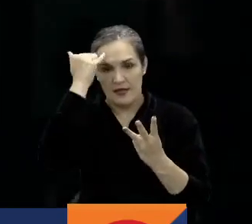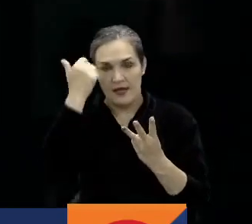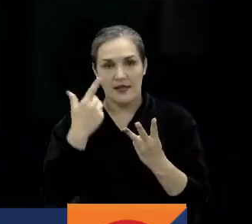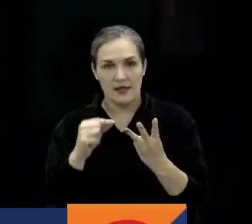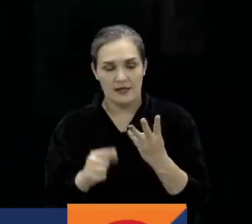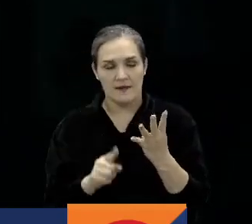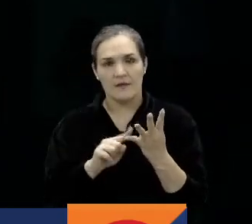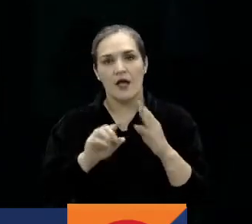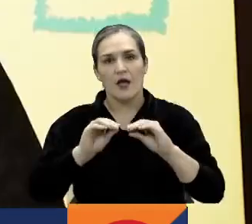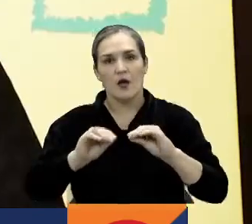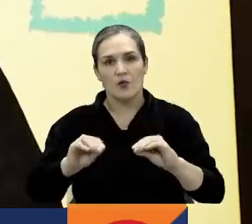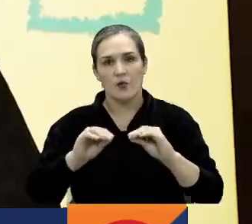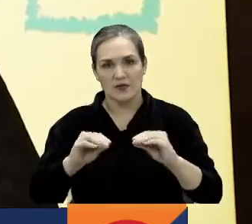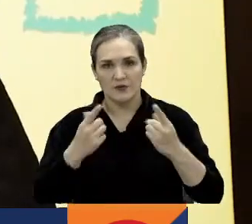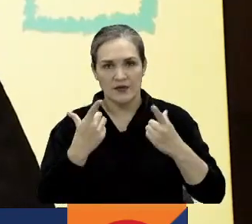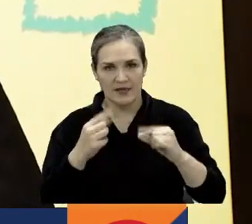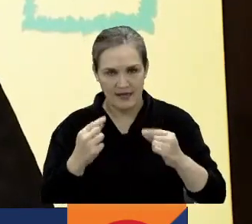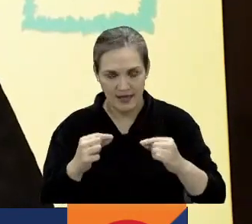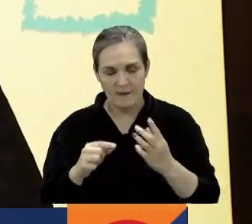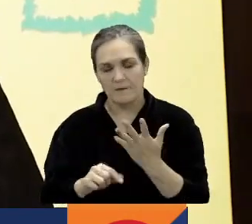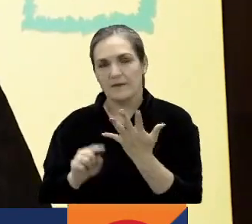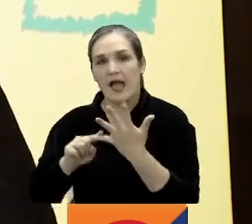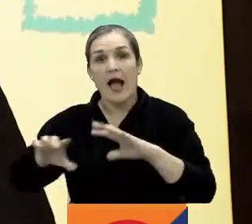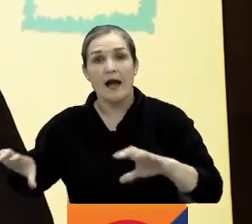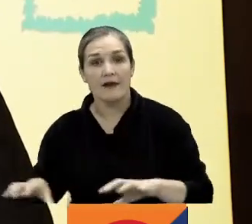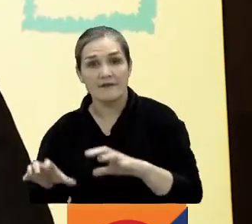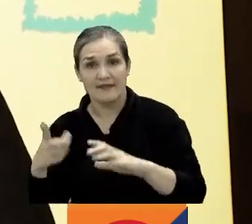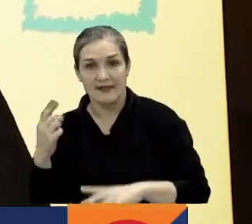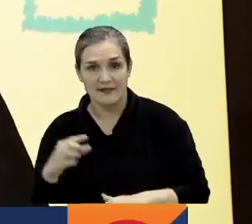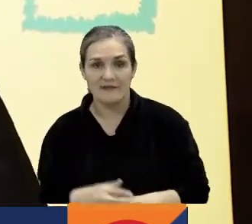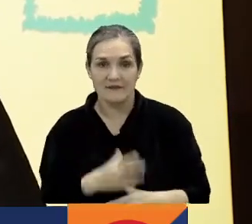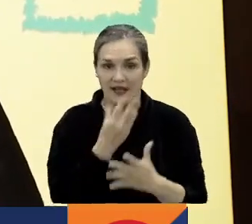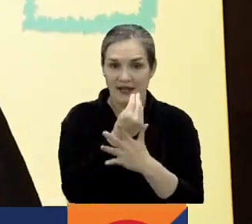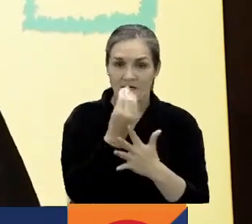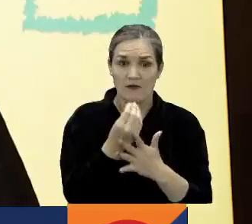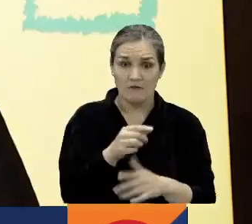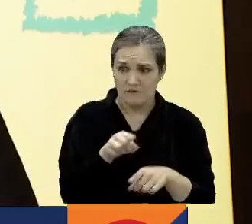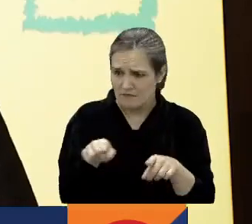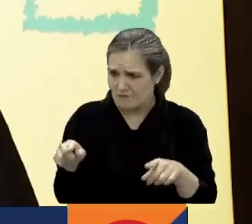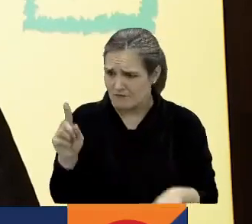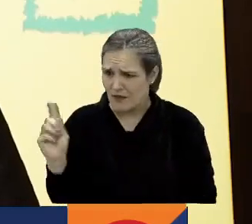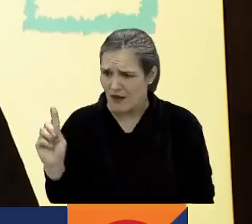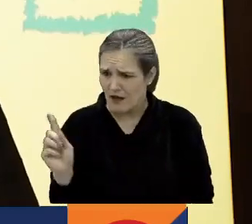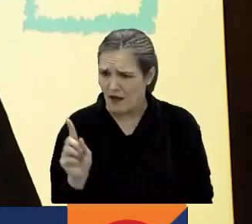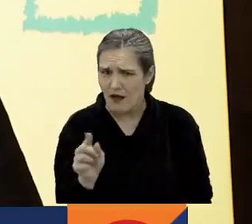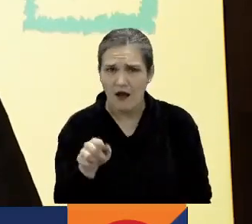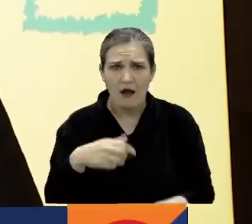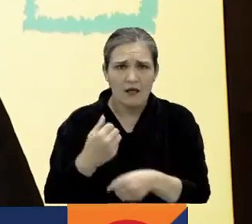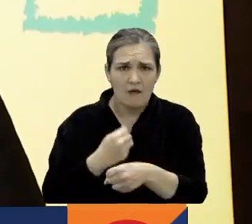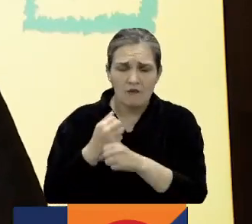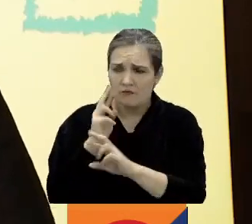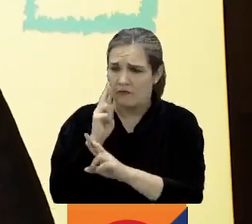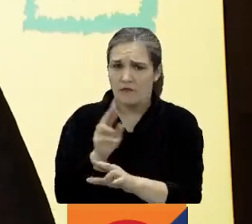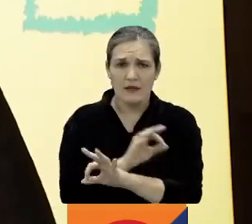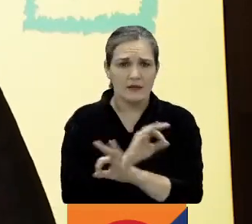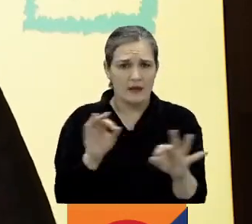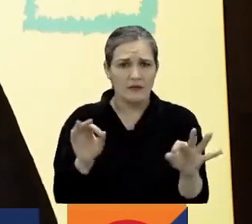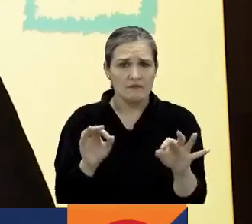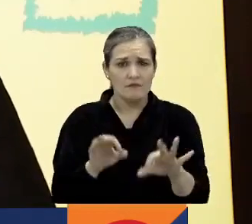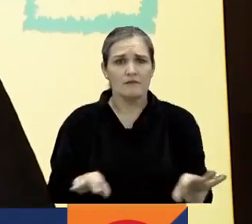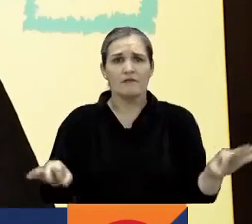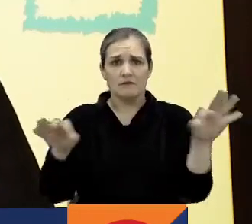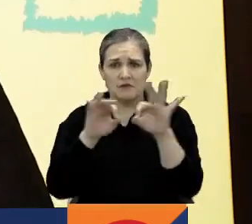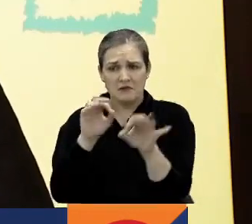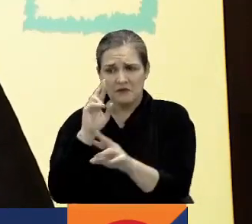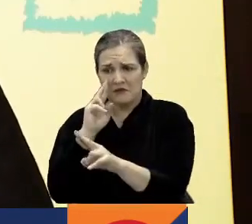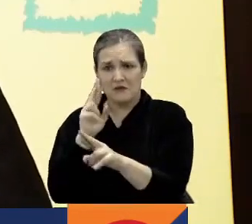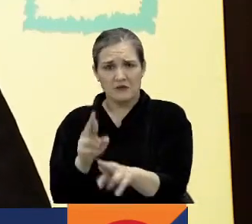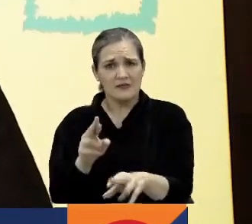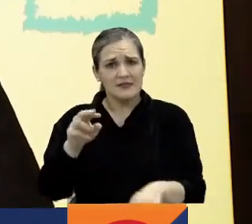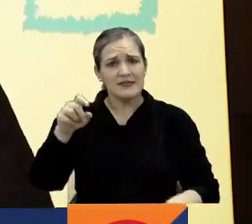DESTACARON EN CINCO CS.